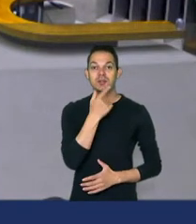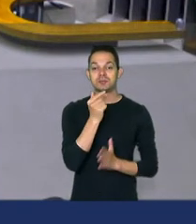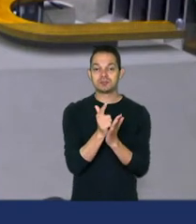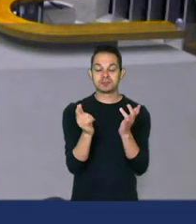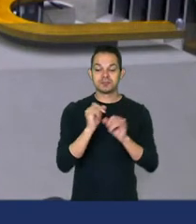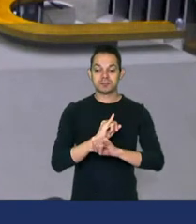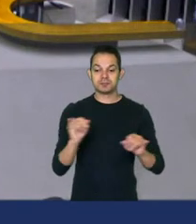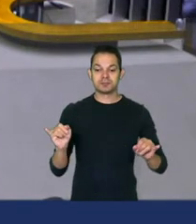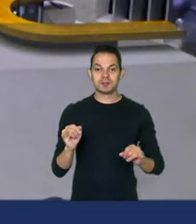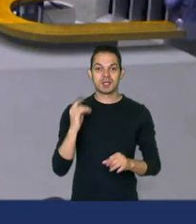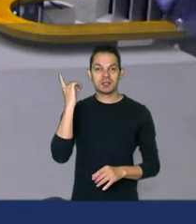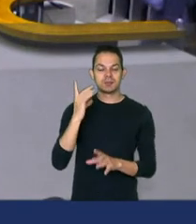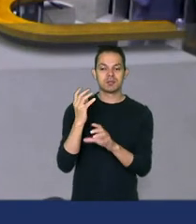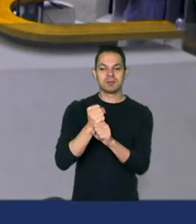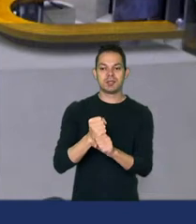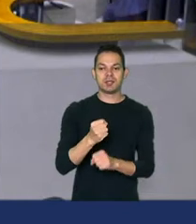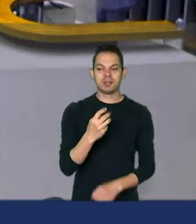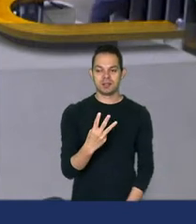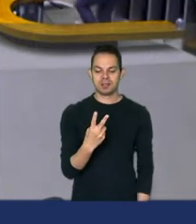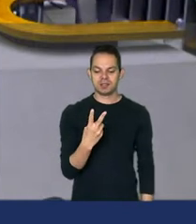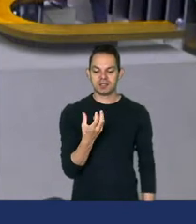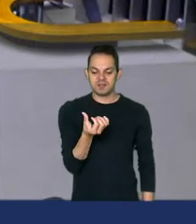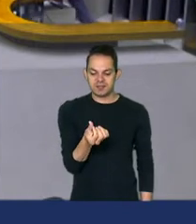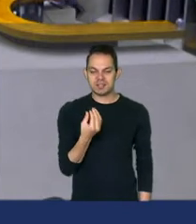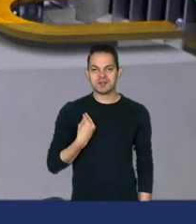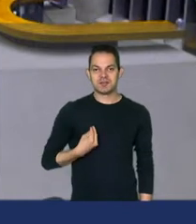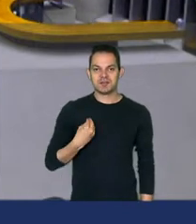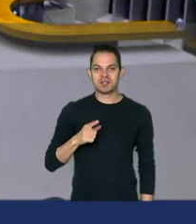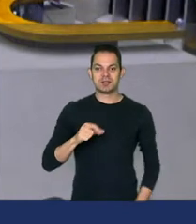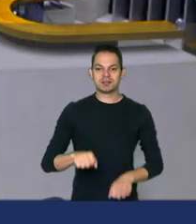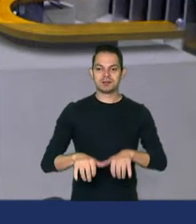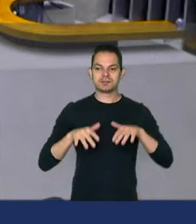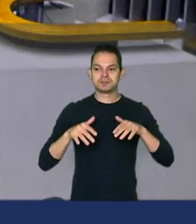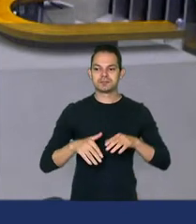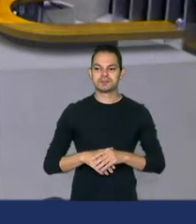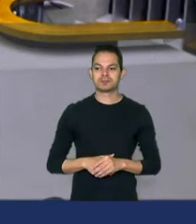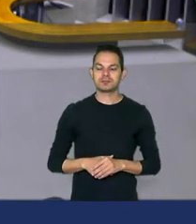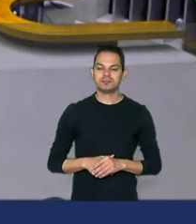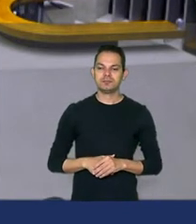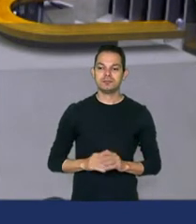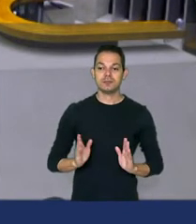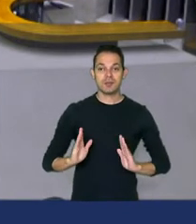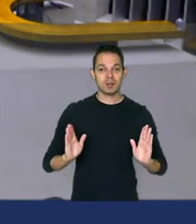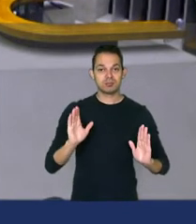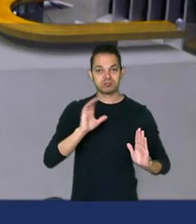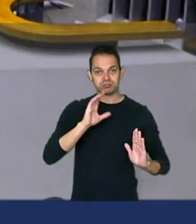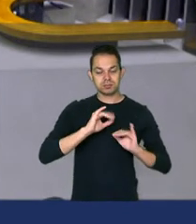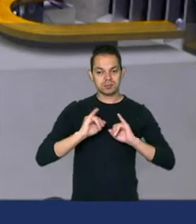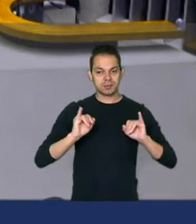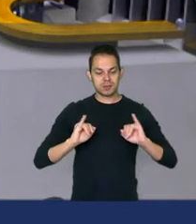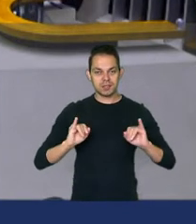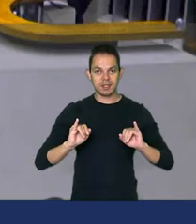AMIGO DEPUTADO SOLANO. R -- [REPÓRTER]: 326 DEPUTADOS E DEPUTADAS JÁ REGISTRARAM PRESENÇA NO PLENÁRIO. PERÍODO DE BREVES COMUNICAÇÕES ANTECEDE A